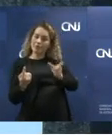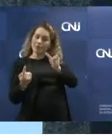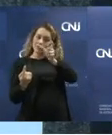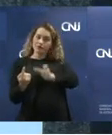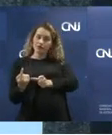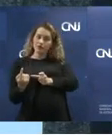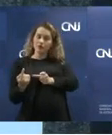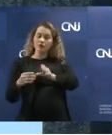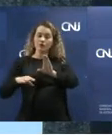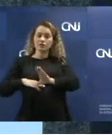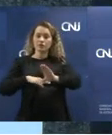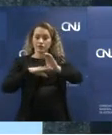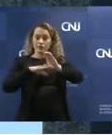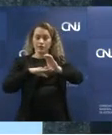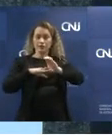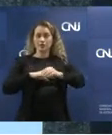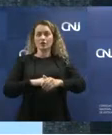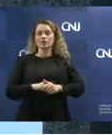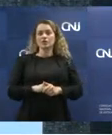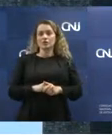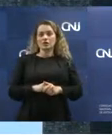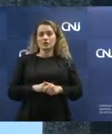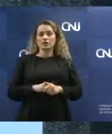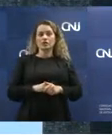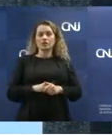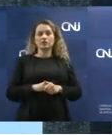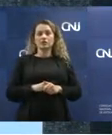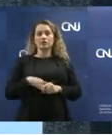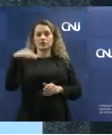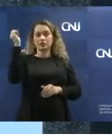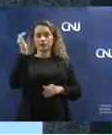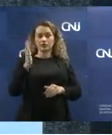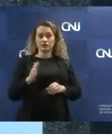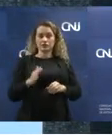e corregedora nacional de Justiça, ministra Maria Thereza de Assis Moura,